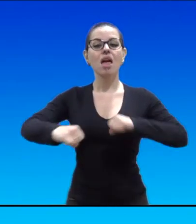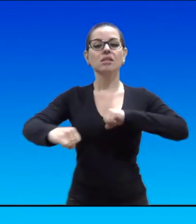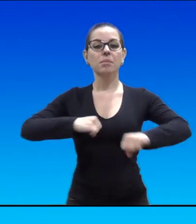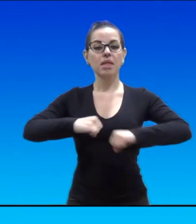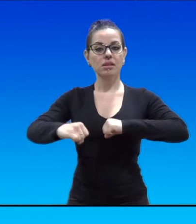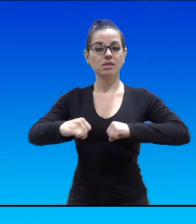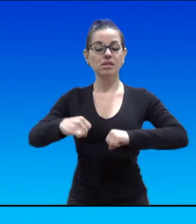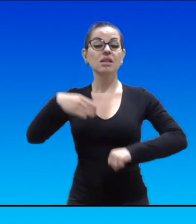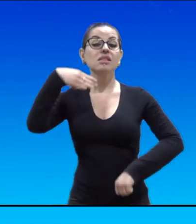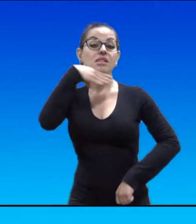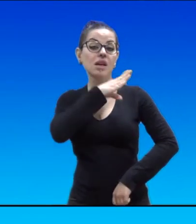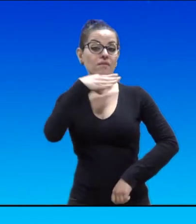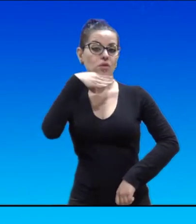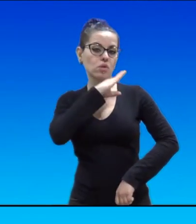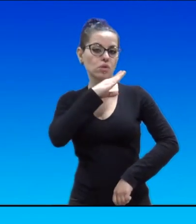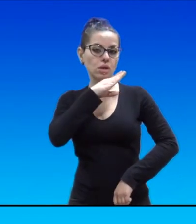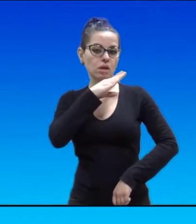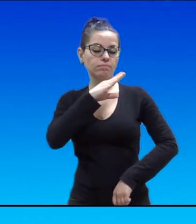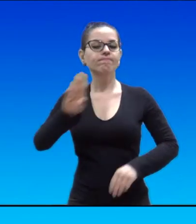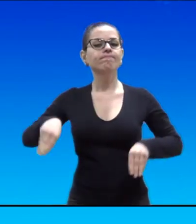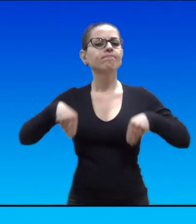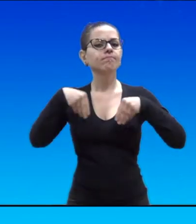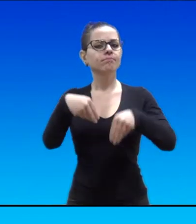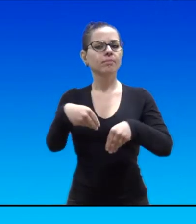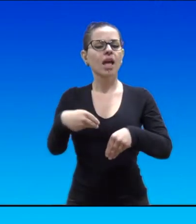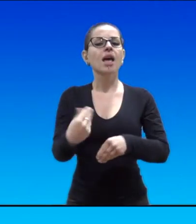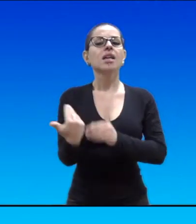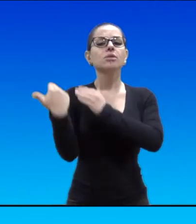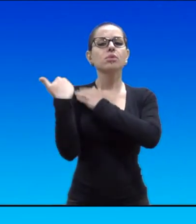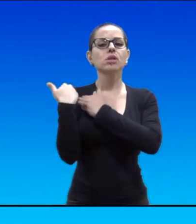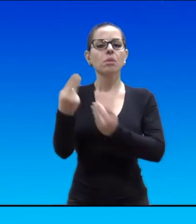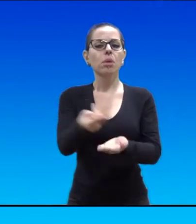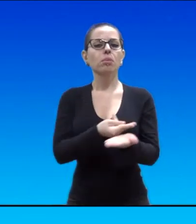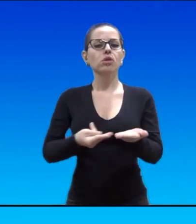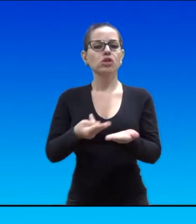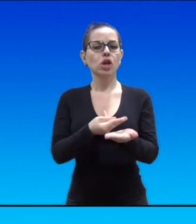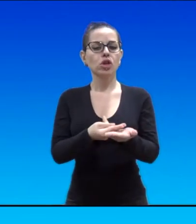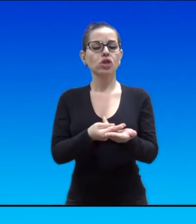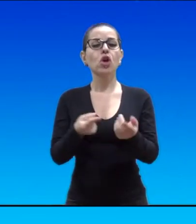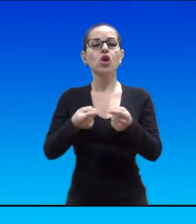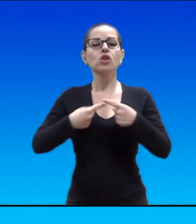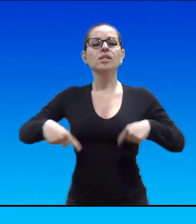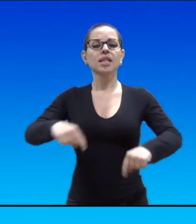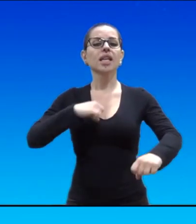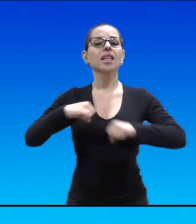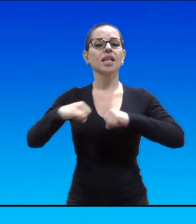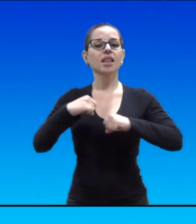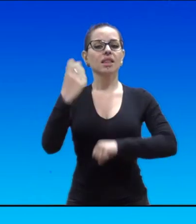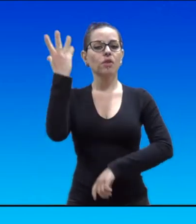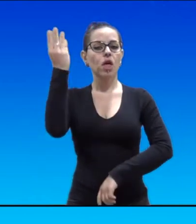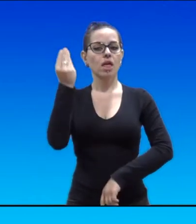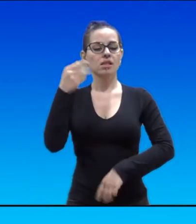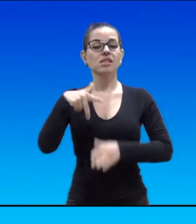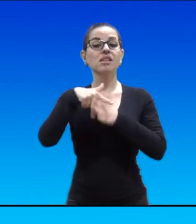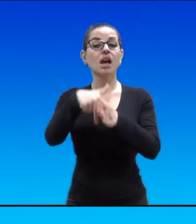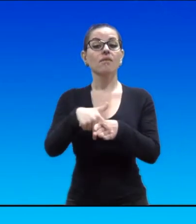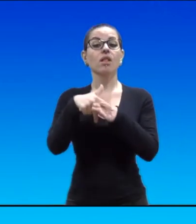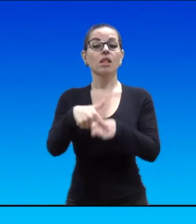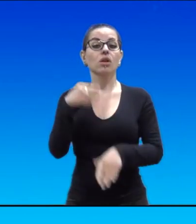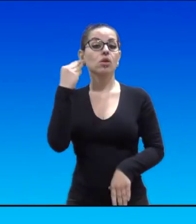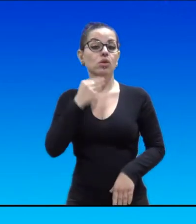il Responsabile ENS del Progetto, Consigliere Direttivo ENS Cav. Corsini;